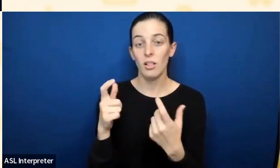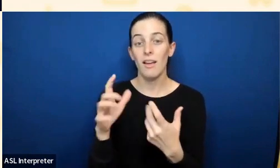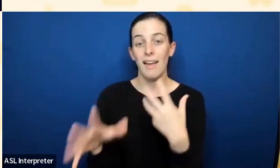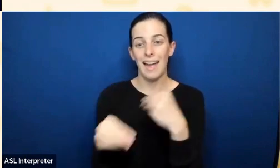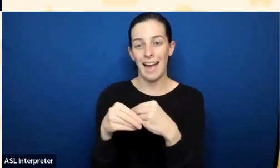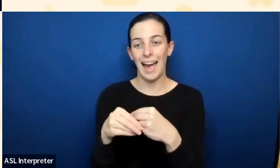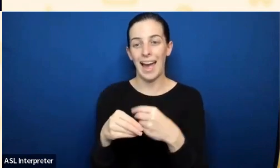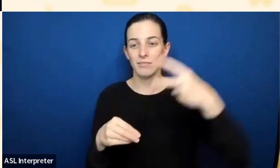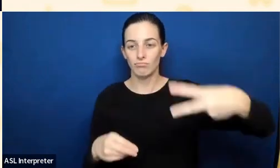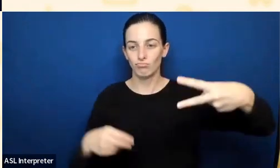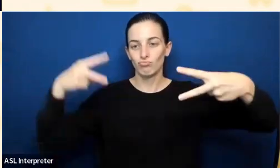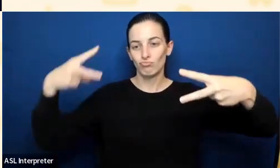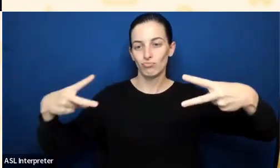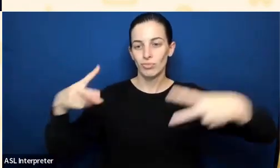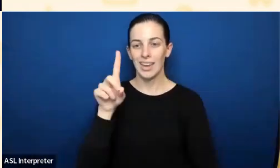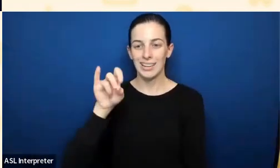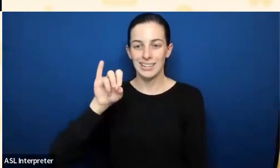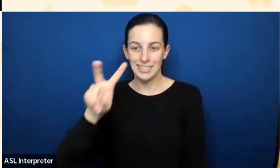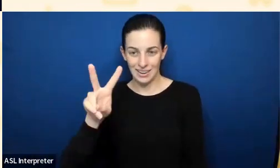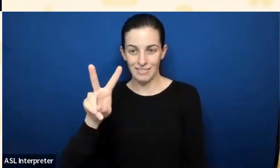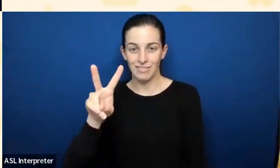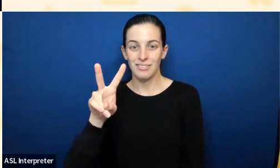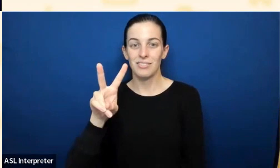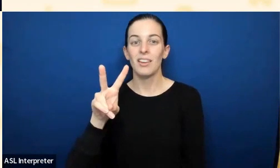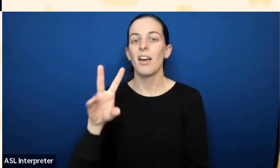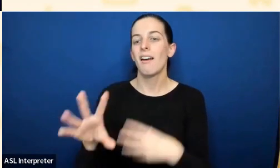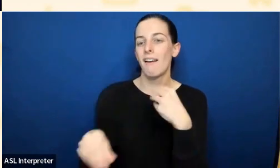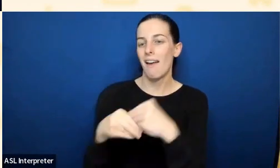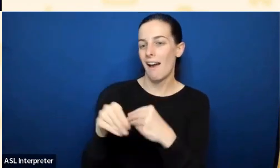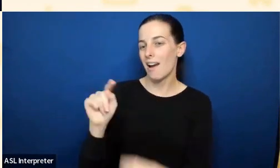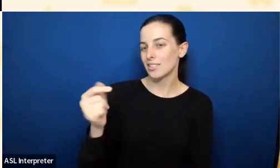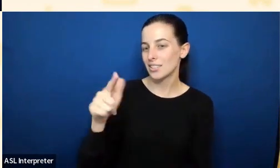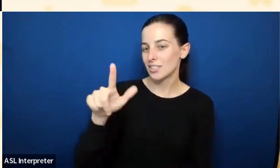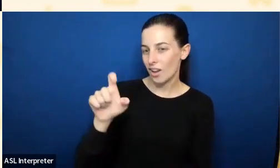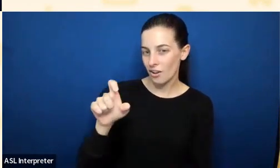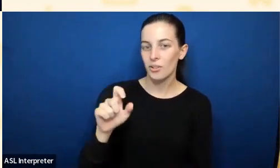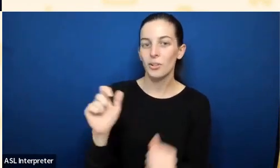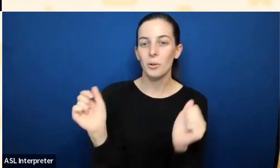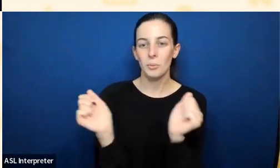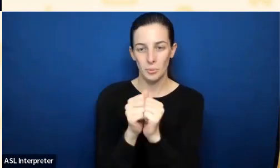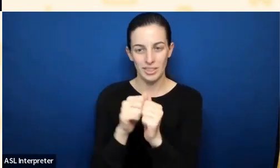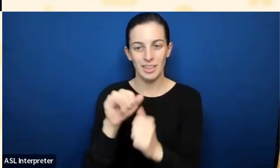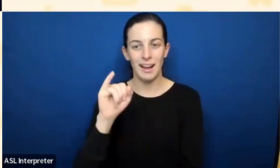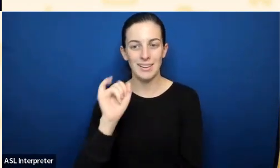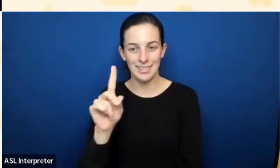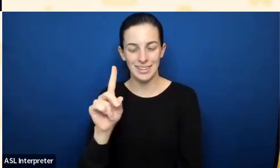Y luego tenemos nuestro elemento de botón de alternancia real, nuevamente, con una identificación. Lo hemos llamado controles de animación y vamos a